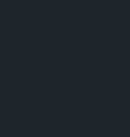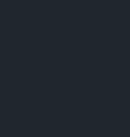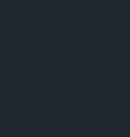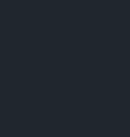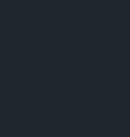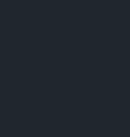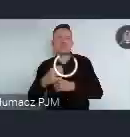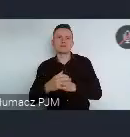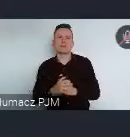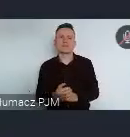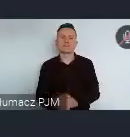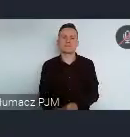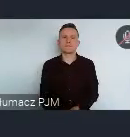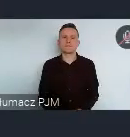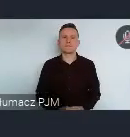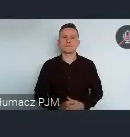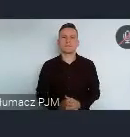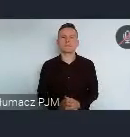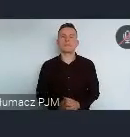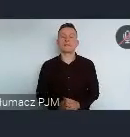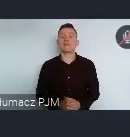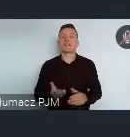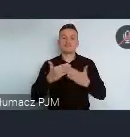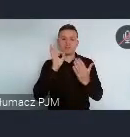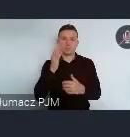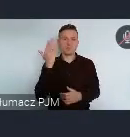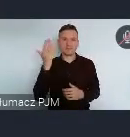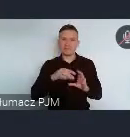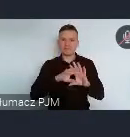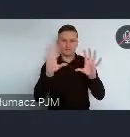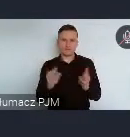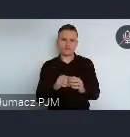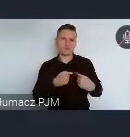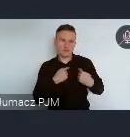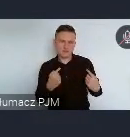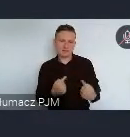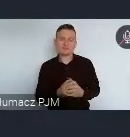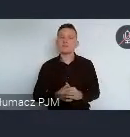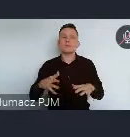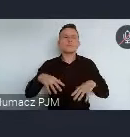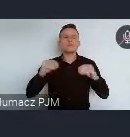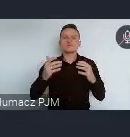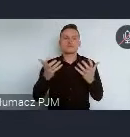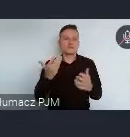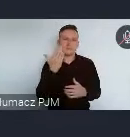Panowie, bardzo proszę. Dzień dobry. Witam wszystkich bardzo serdecznie. Drodzy państwo, na początku chciałem bardzo serdecznie podziękować